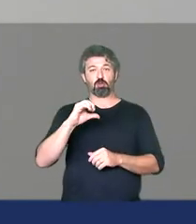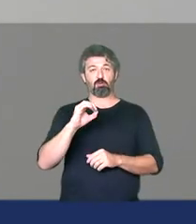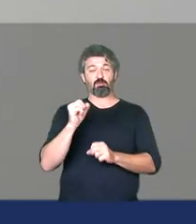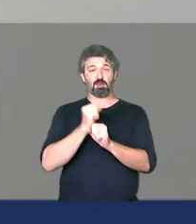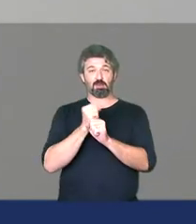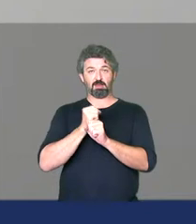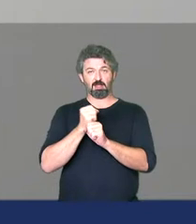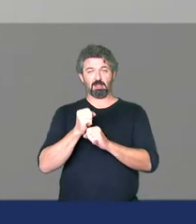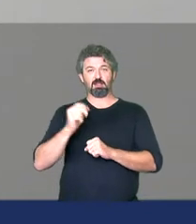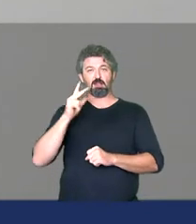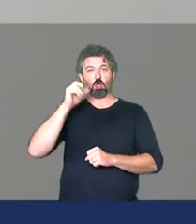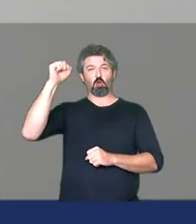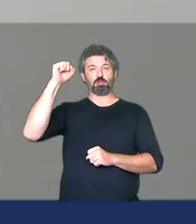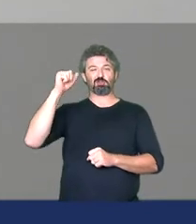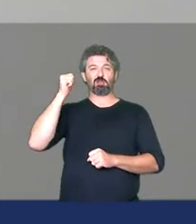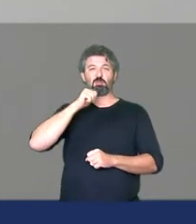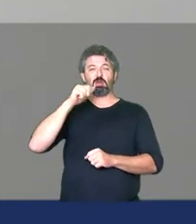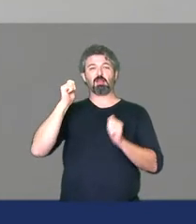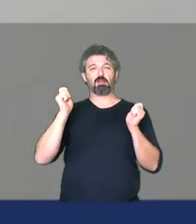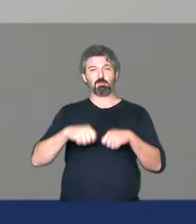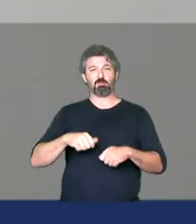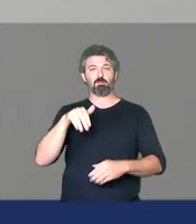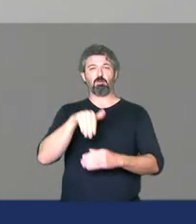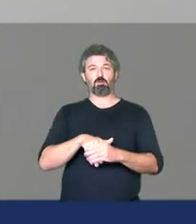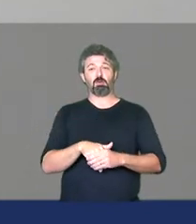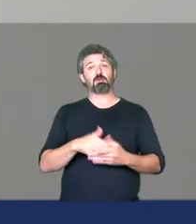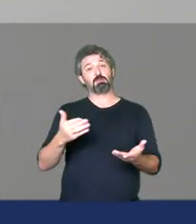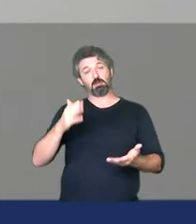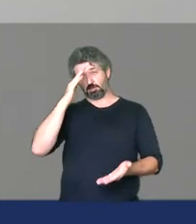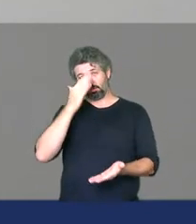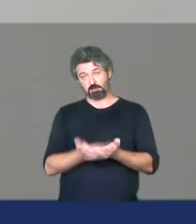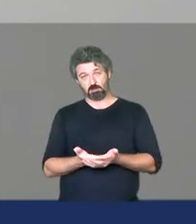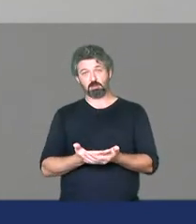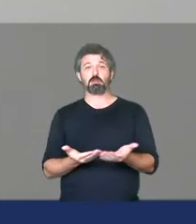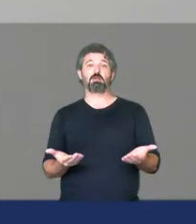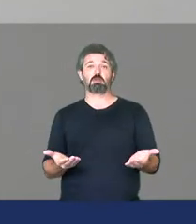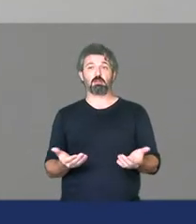TRATANDO DO DIA EM QUE COMEMORAMOS 90 ANOS DO VOTO FEMININO. POR ISSO MESMO, ACREDITAMOS QUE É UMA NOVA